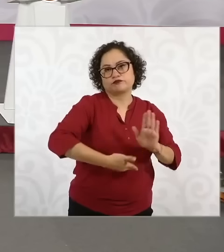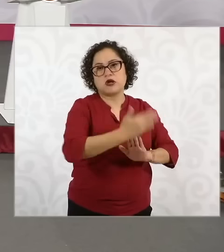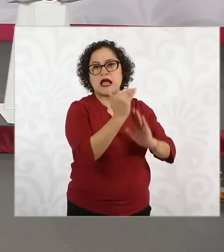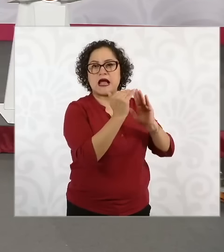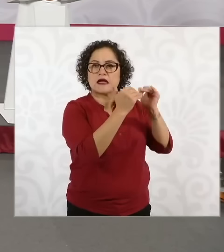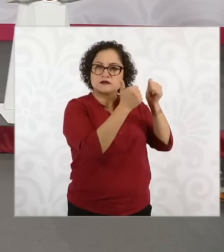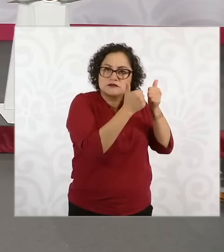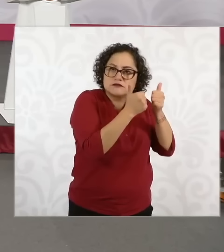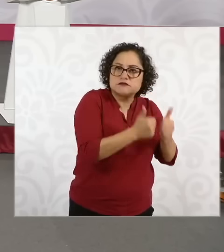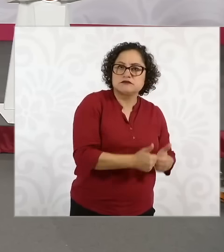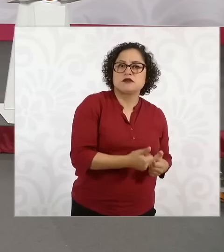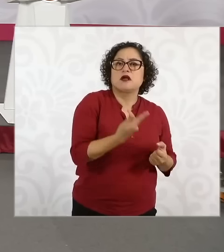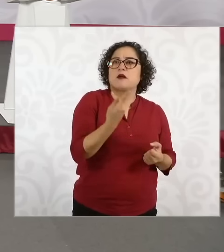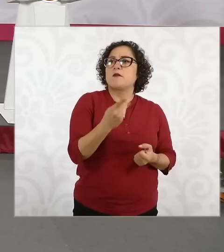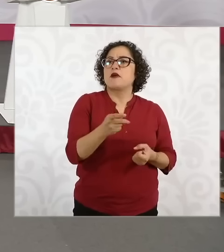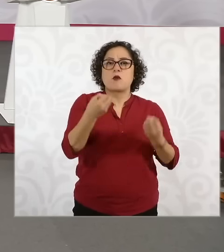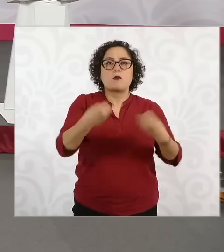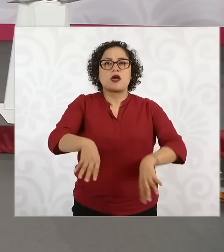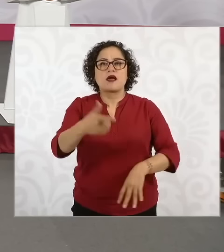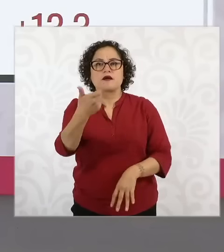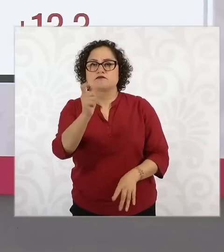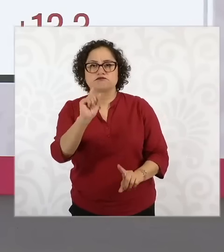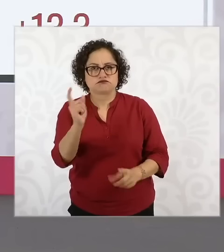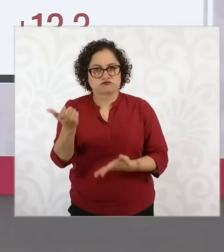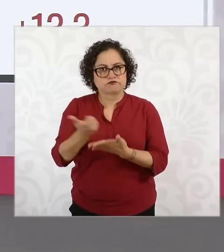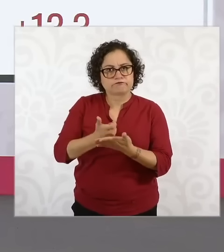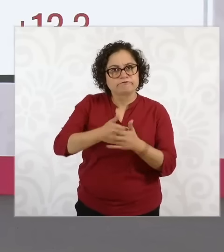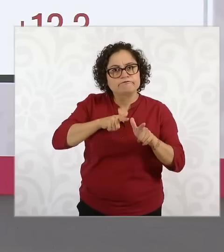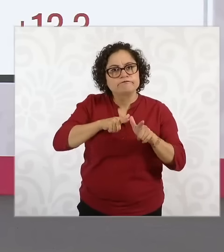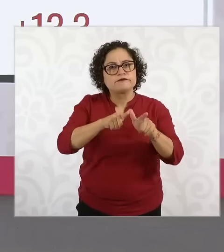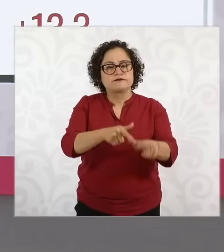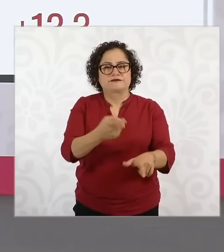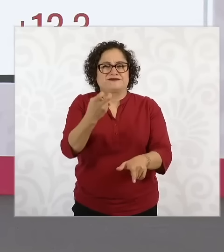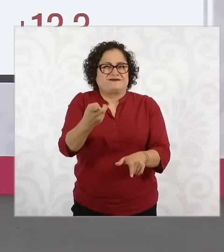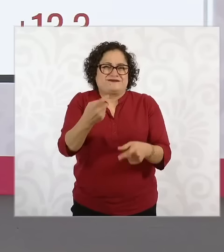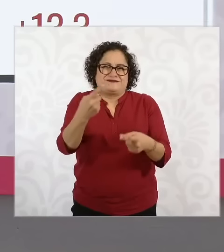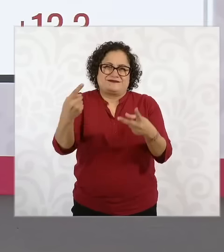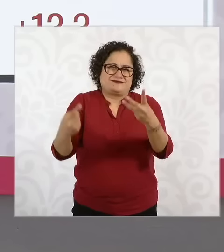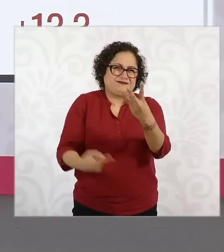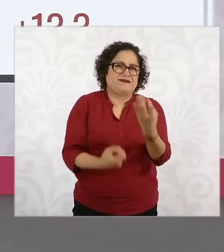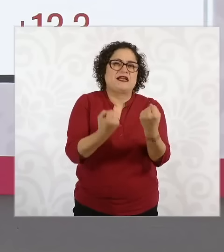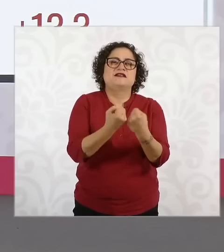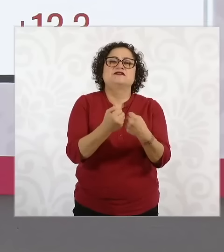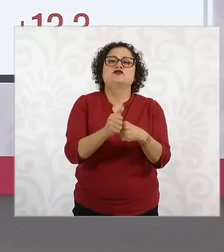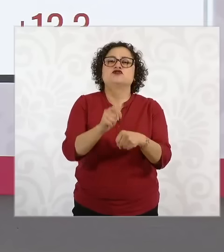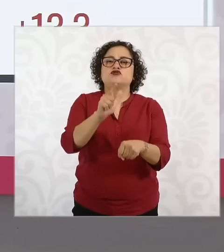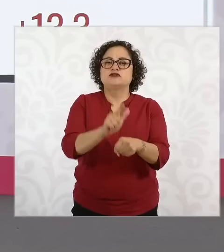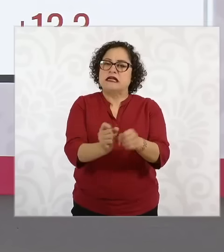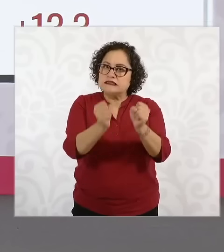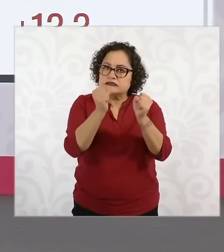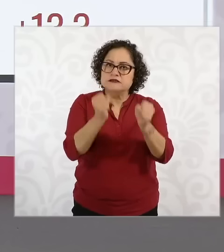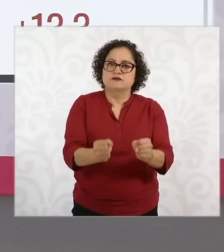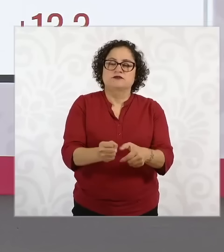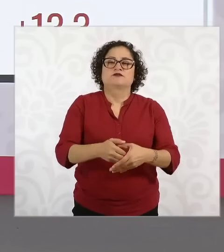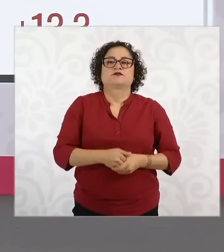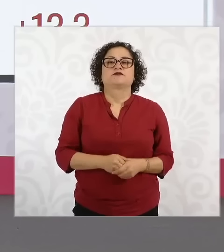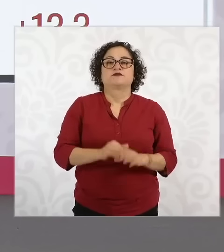en fin, todo lo que tiene que ver con la seguridad social. Bueno, en los primeros 40 años del IMS